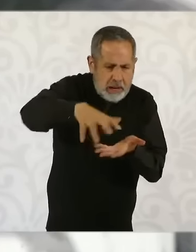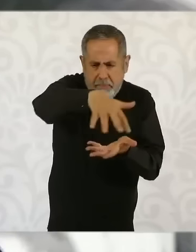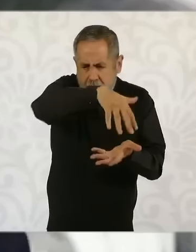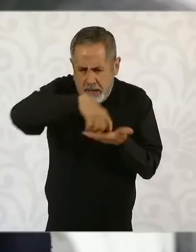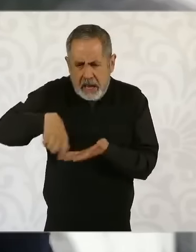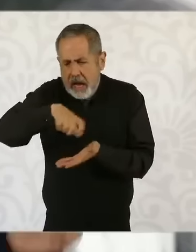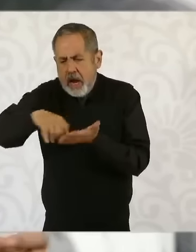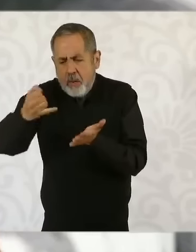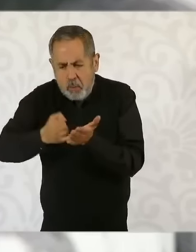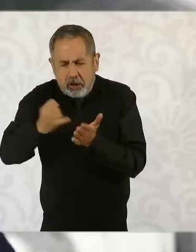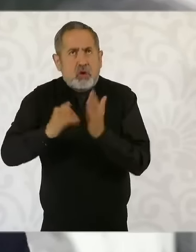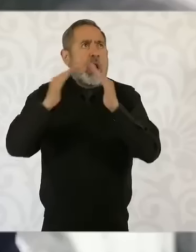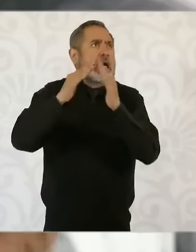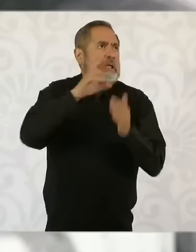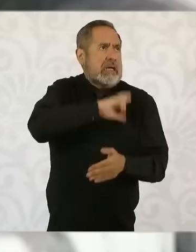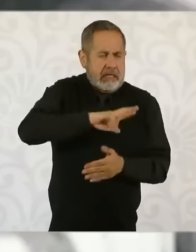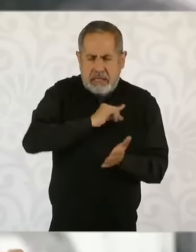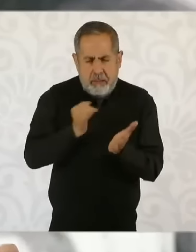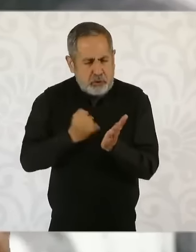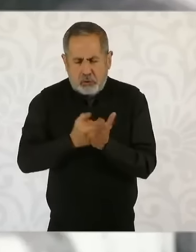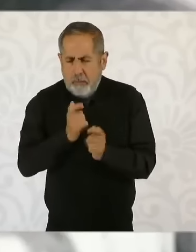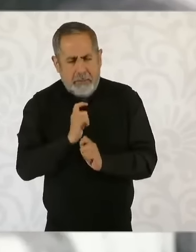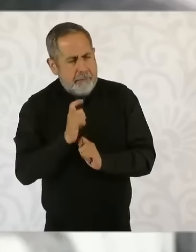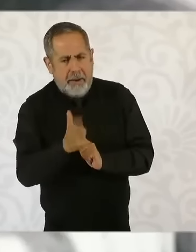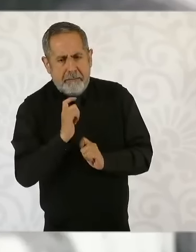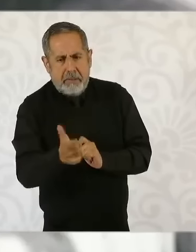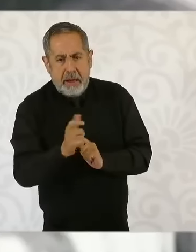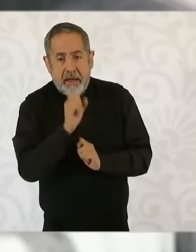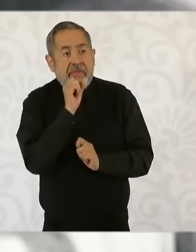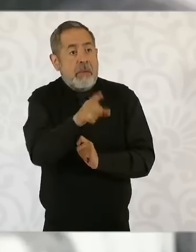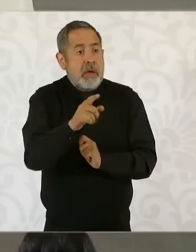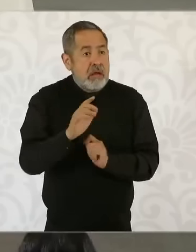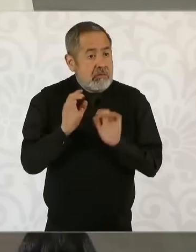casas del impuesto de la renta y todos los demás impuestos pero también como empleados pagamos